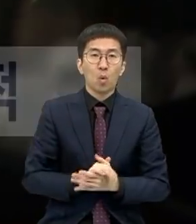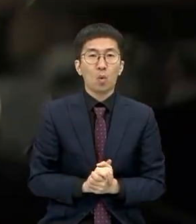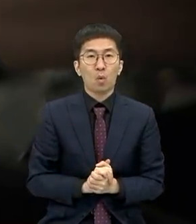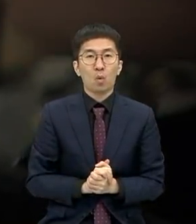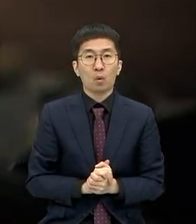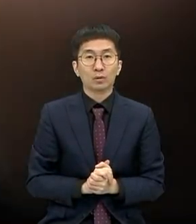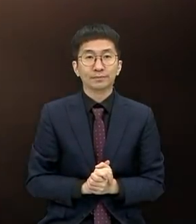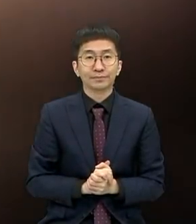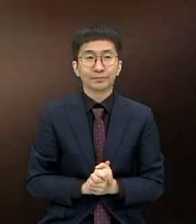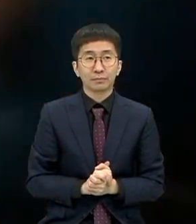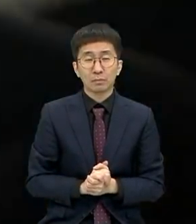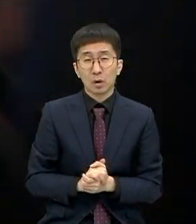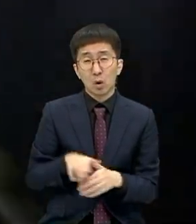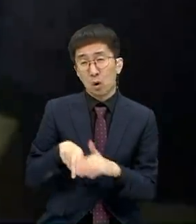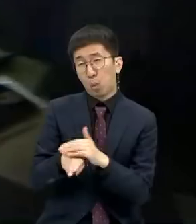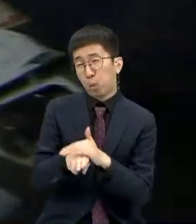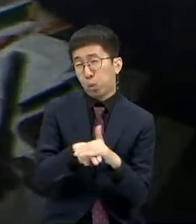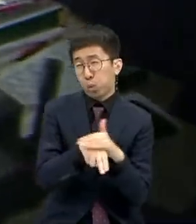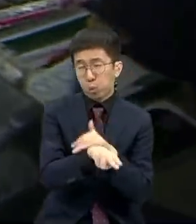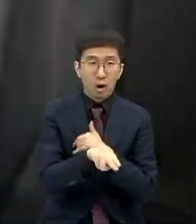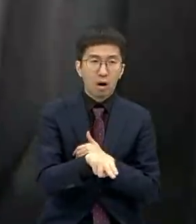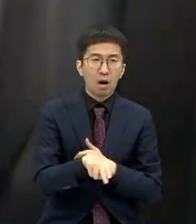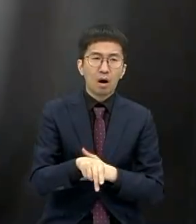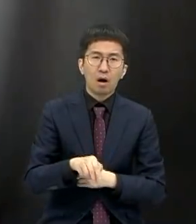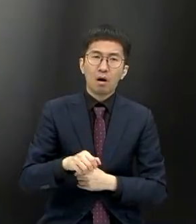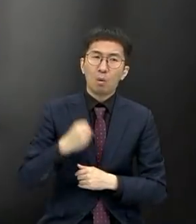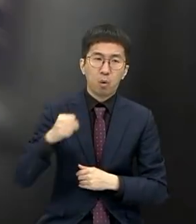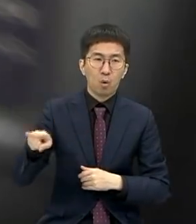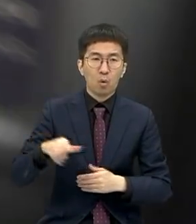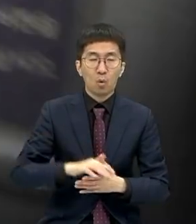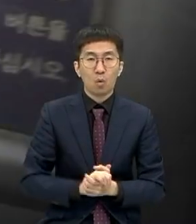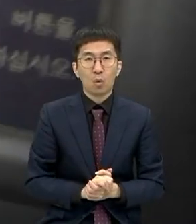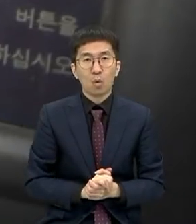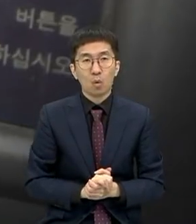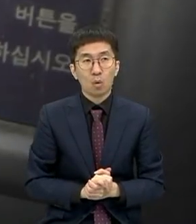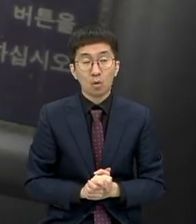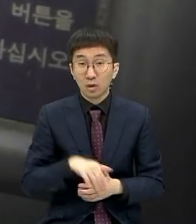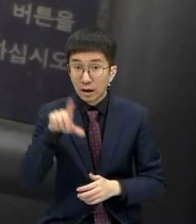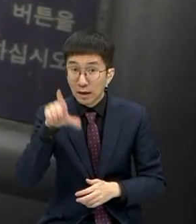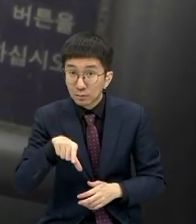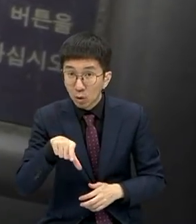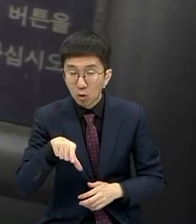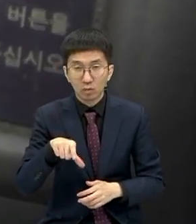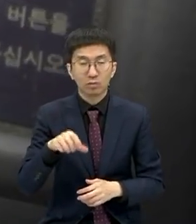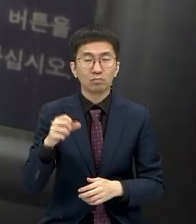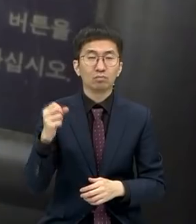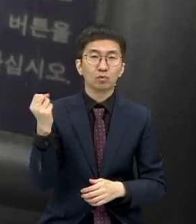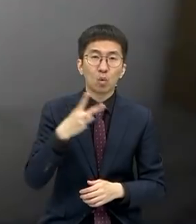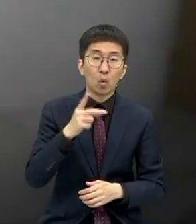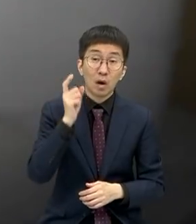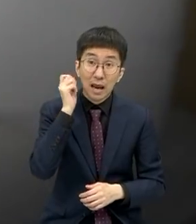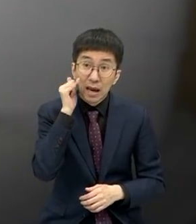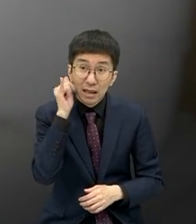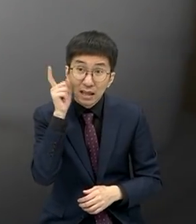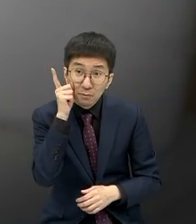윤 씨의 도주 방식은 치밀했습니다. 휴대전화와 카드를 전혀 쓰지 않으며 철저히 흔적을 지웠습니다.